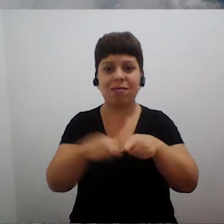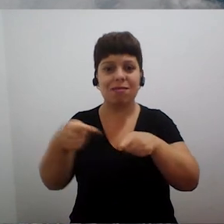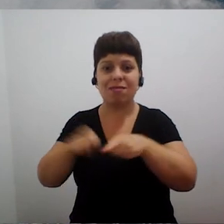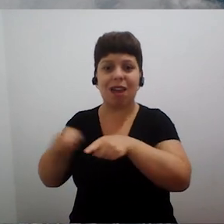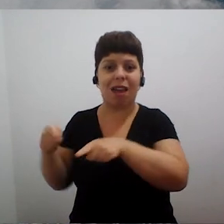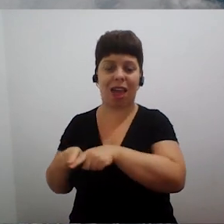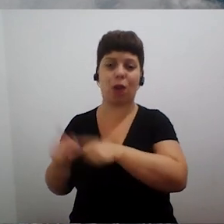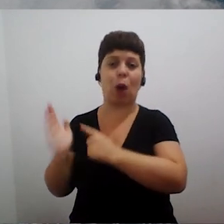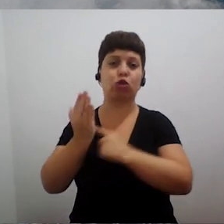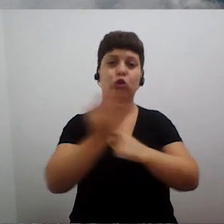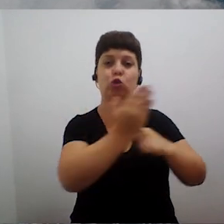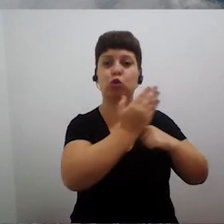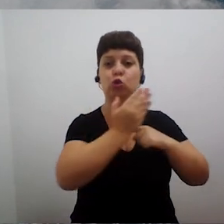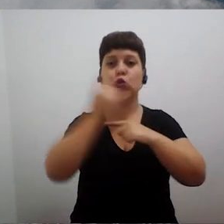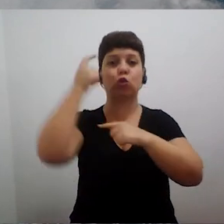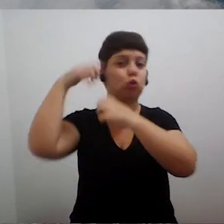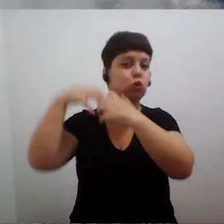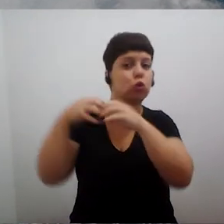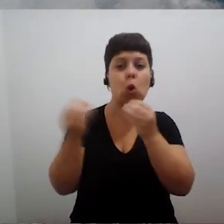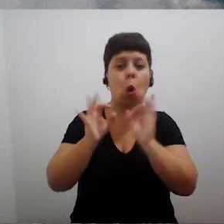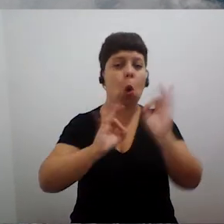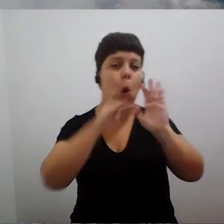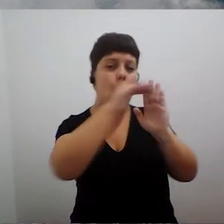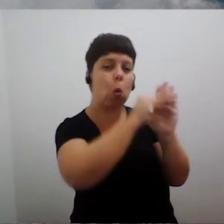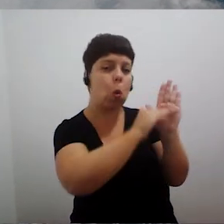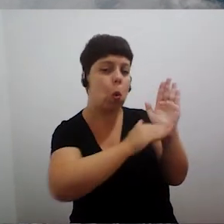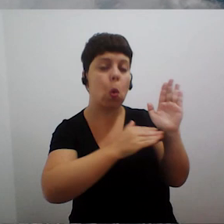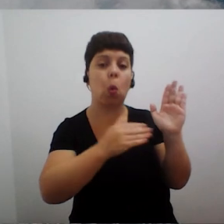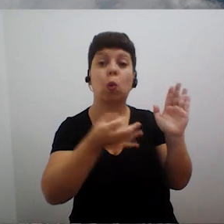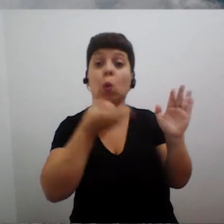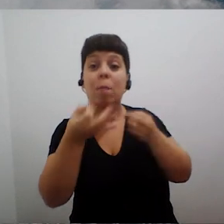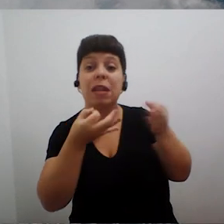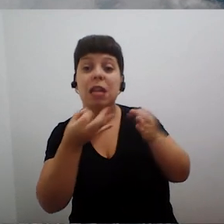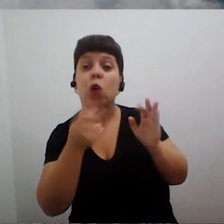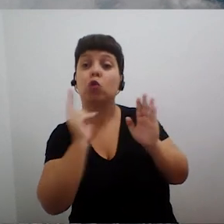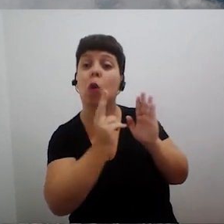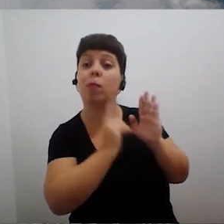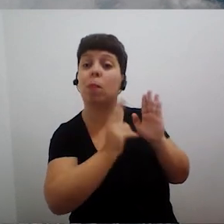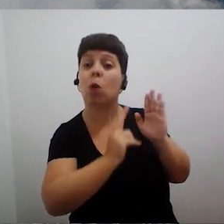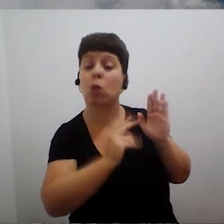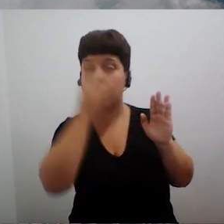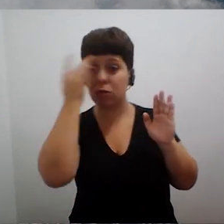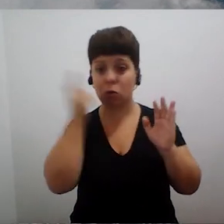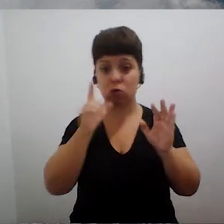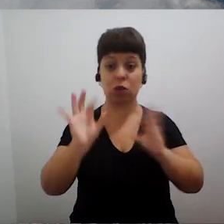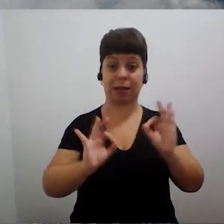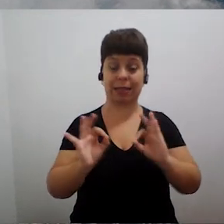trabalham conosco para pensar esse conteúdo e sugerir nomes de convidados para cada episódio e viabilizar o evento.